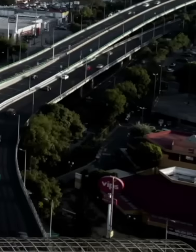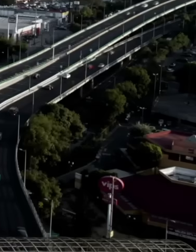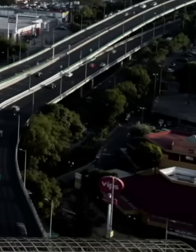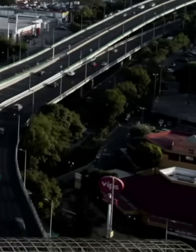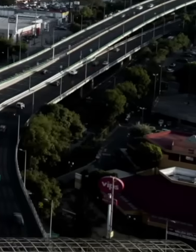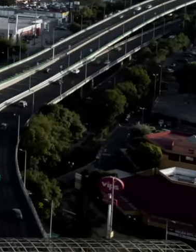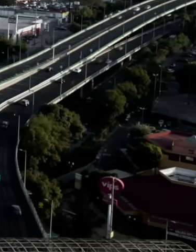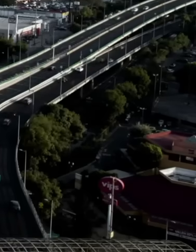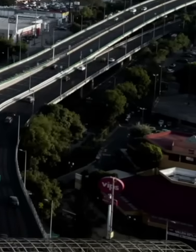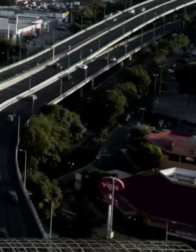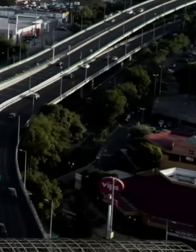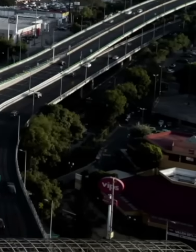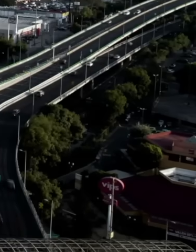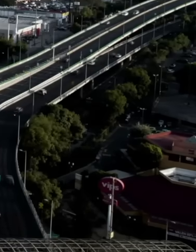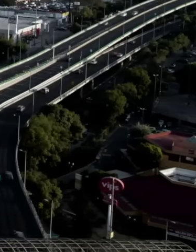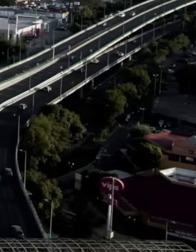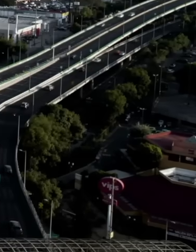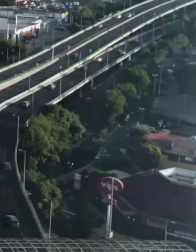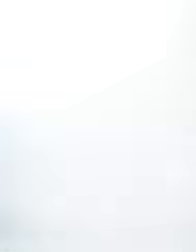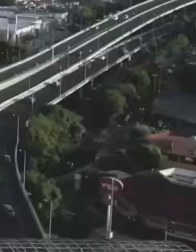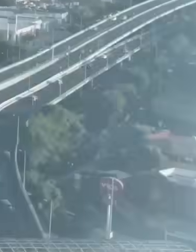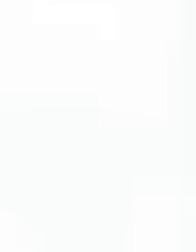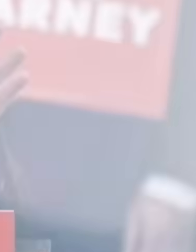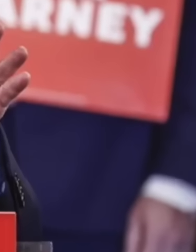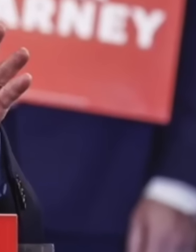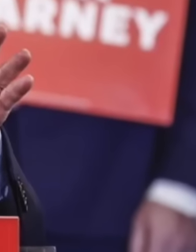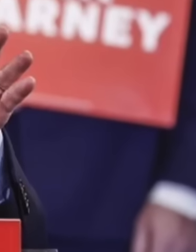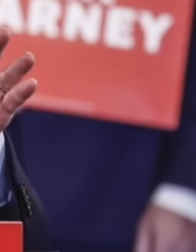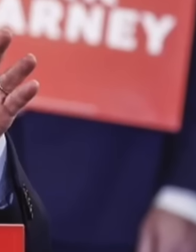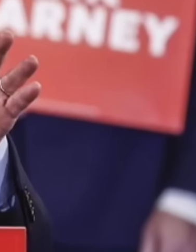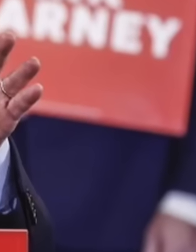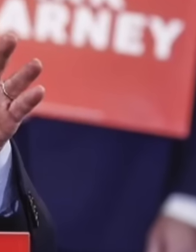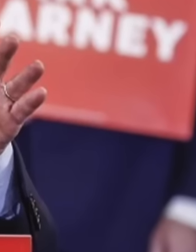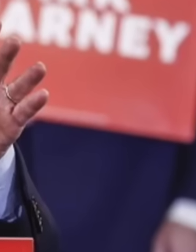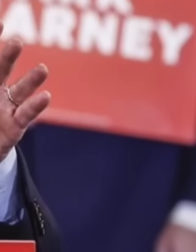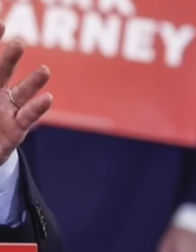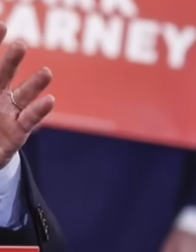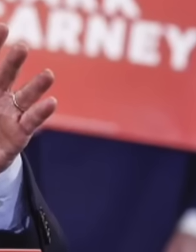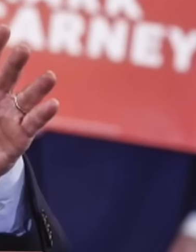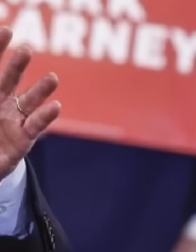figura en ese listado de potencias económicas el primer ministro canadiense Mark Carney